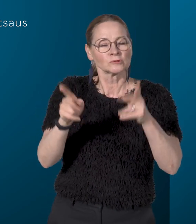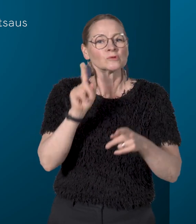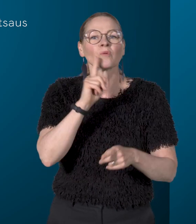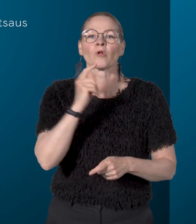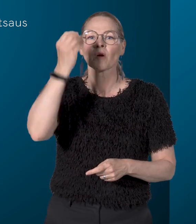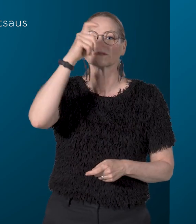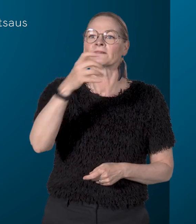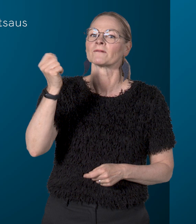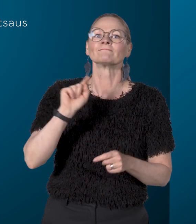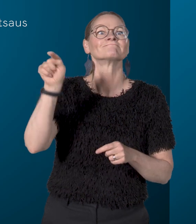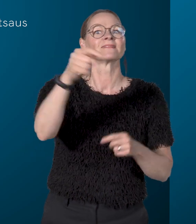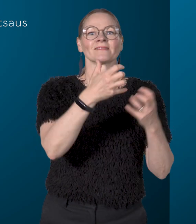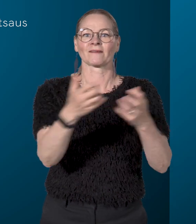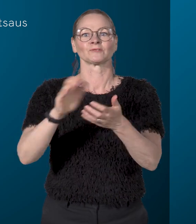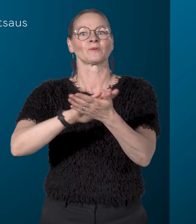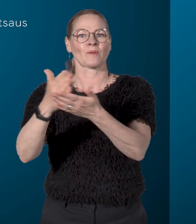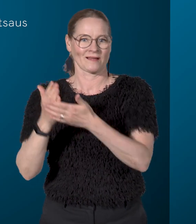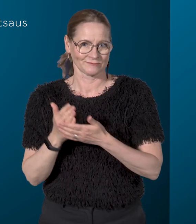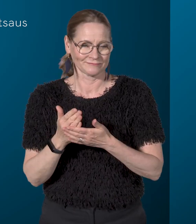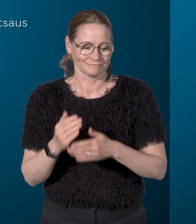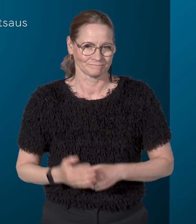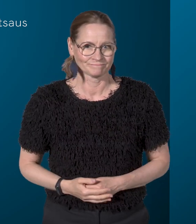myös kuurojen opiskelijoiden tarpeisiin.